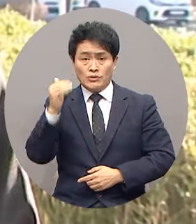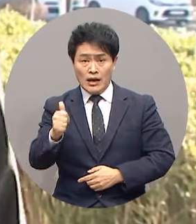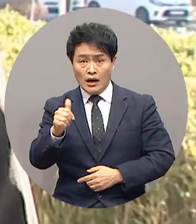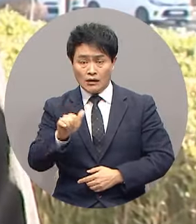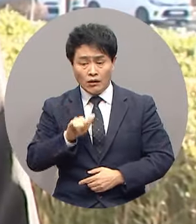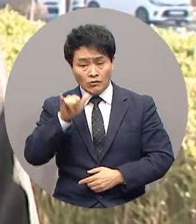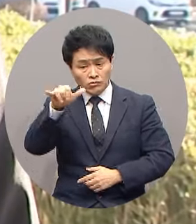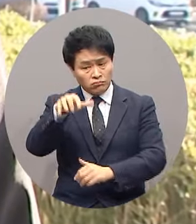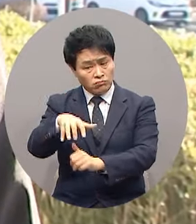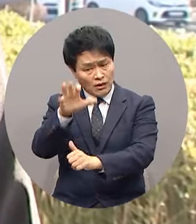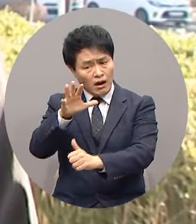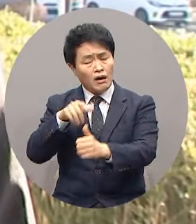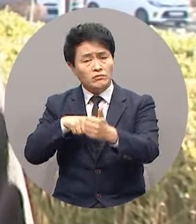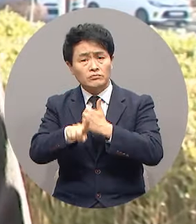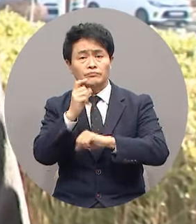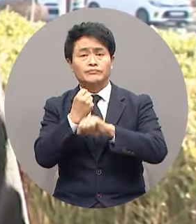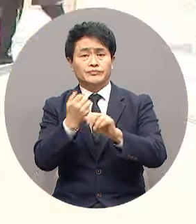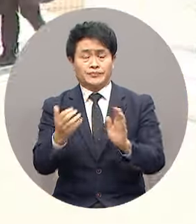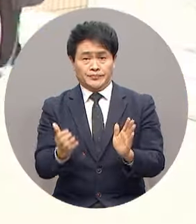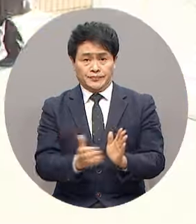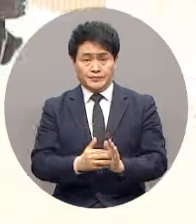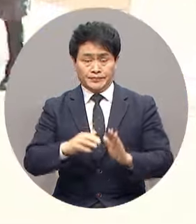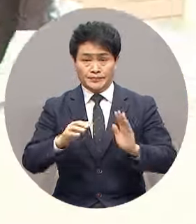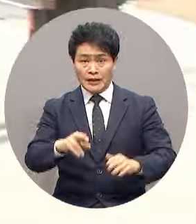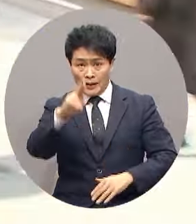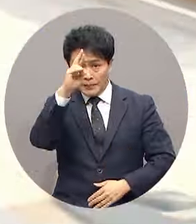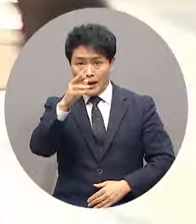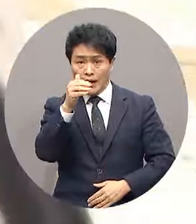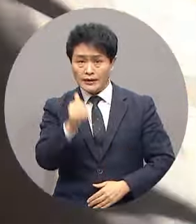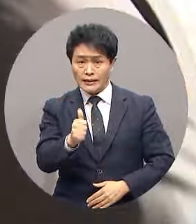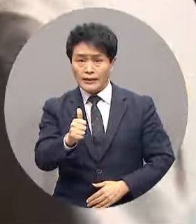출국 금지를 해제할 수 있음을시사했습니다.